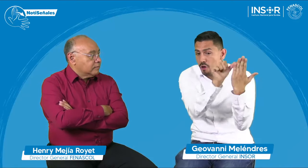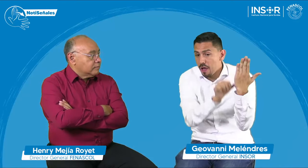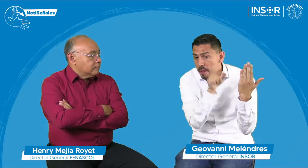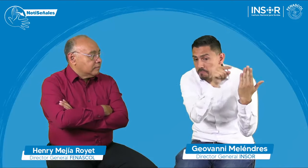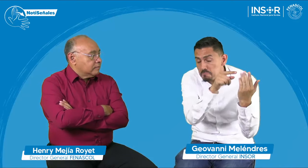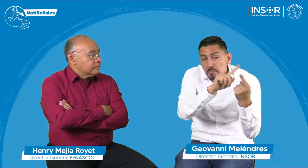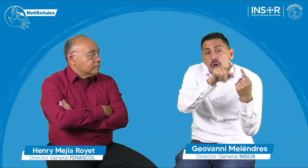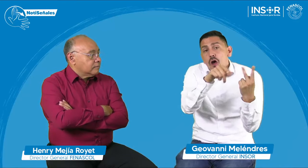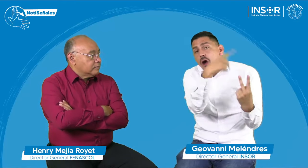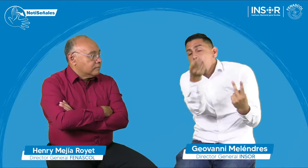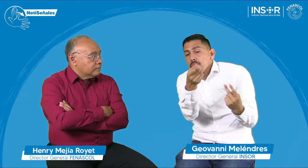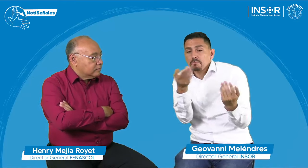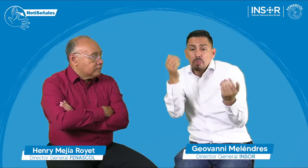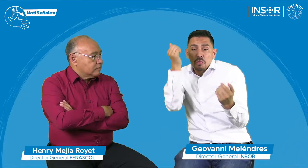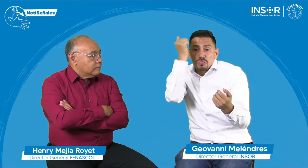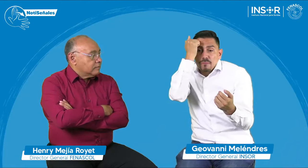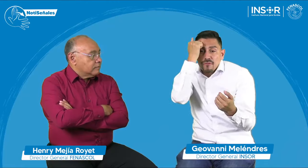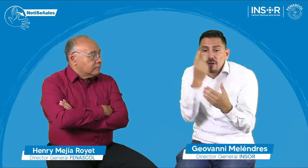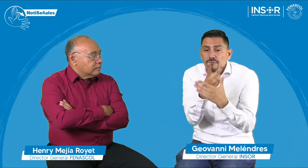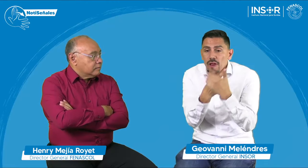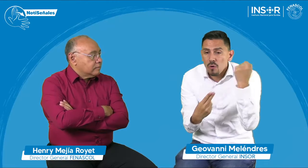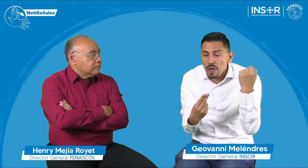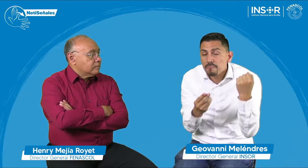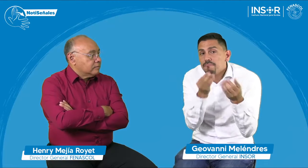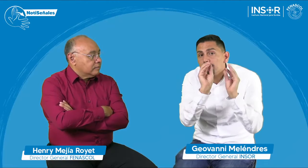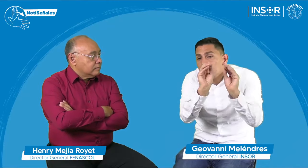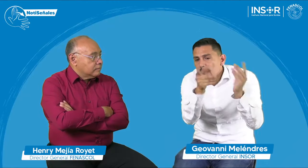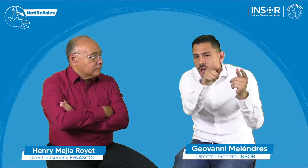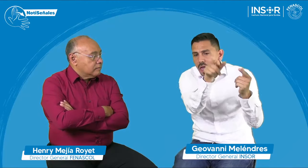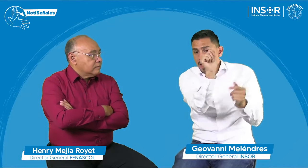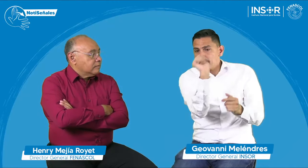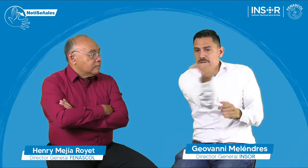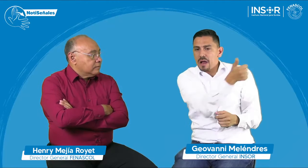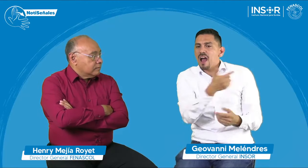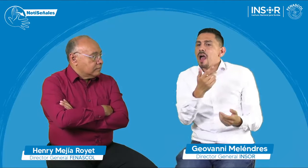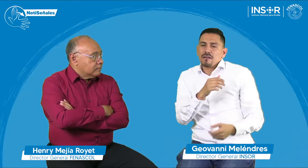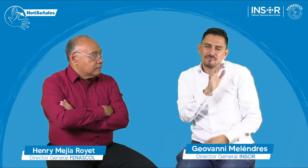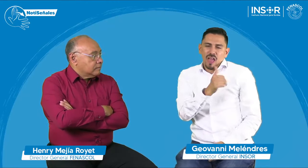lengua de señas, podría ser, estamos en charlas para poder